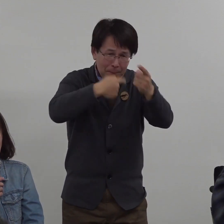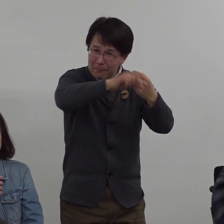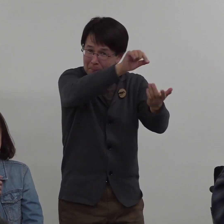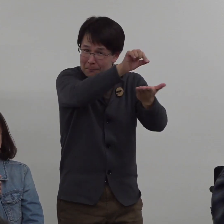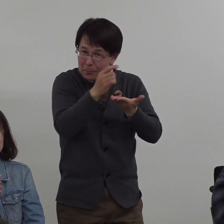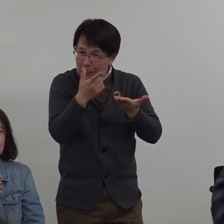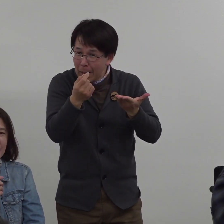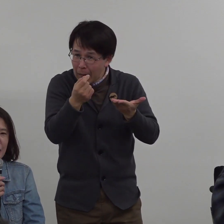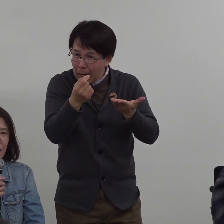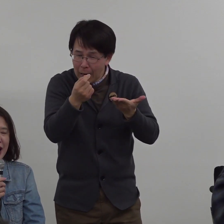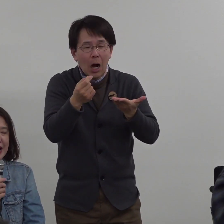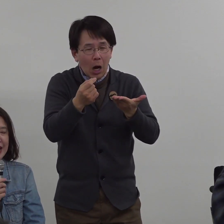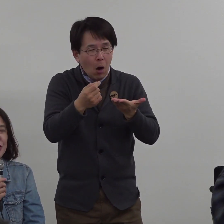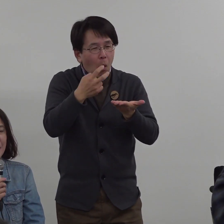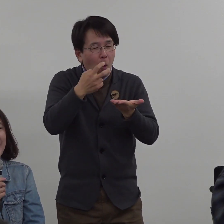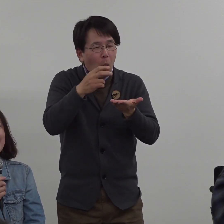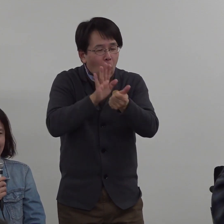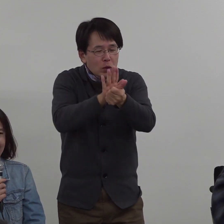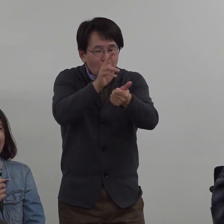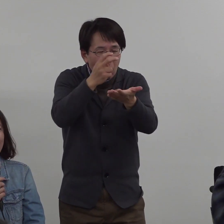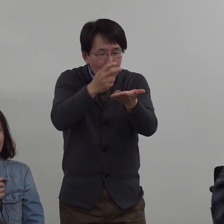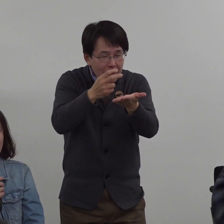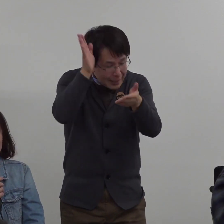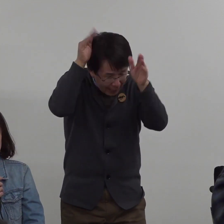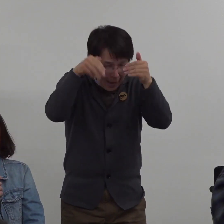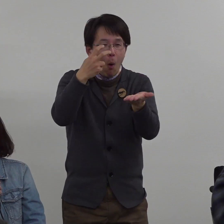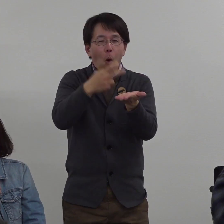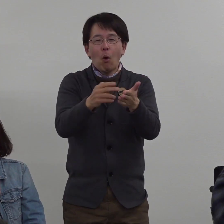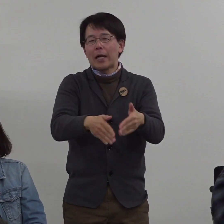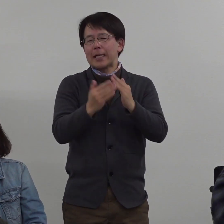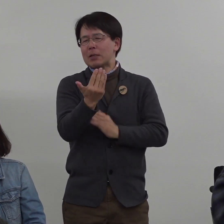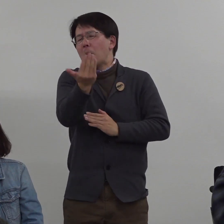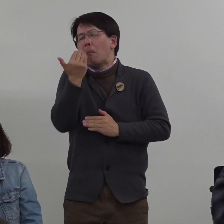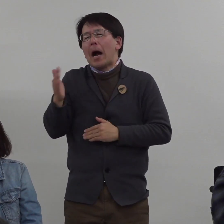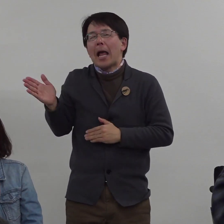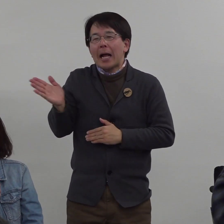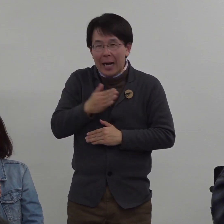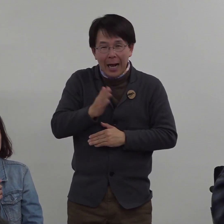その補助犬法 ができる前から聴導犬と暮らしておりまして